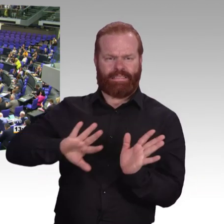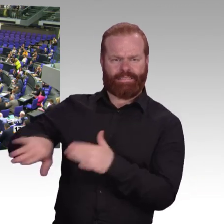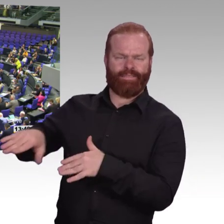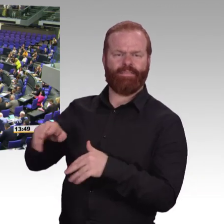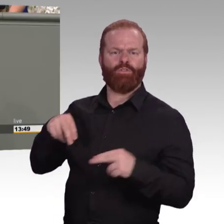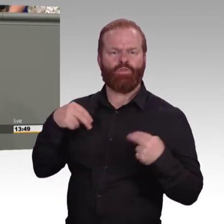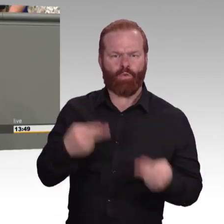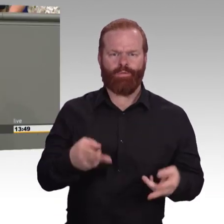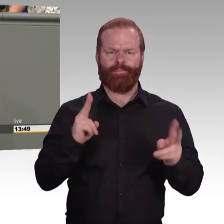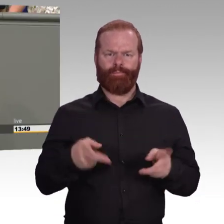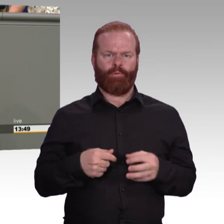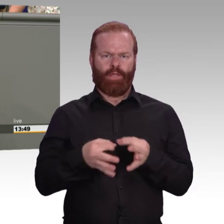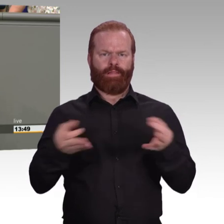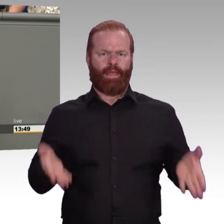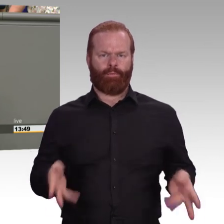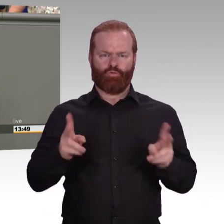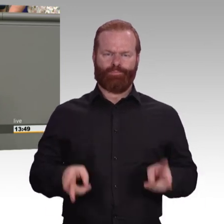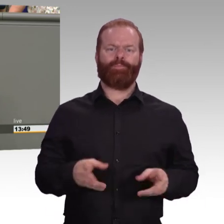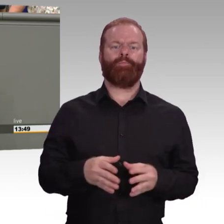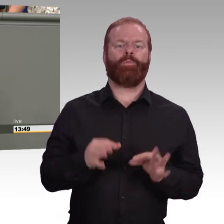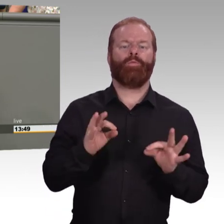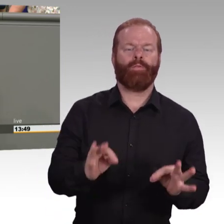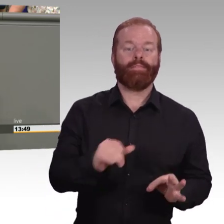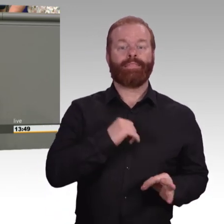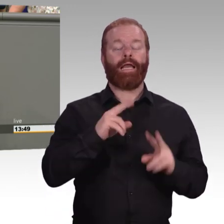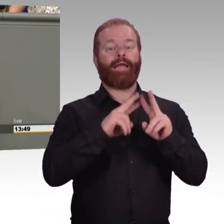Sie sind ja jetzt schon da! Und genau genommen geht es